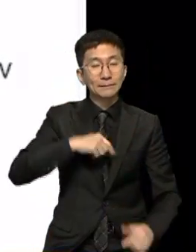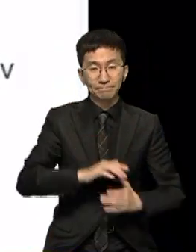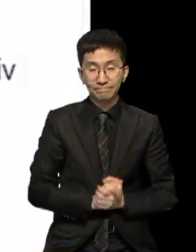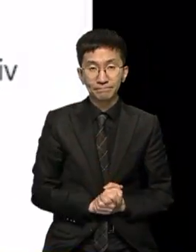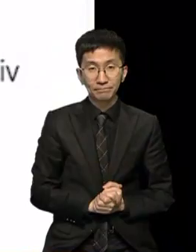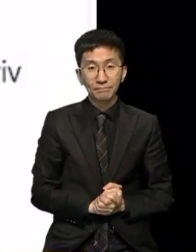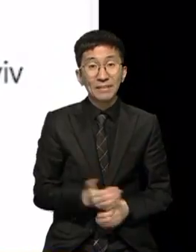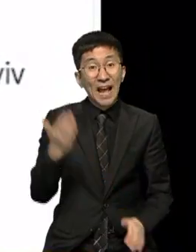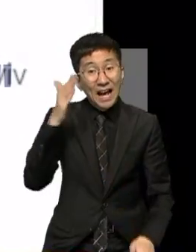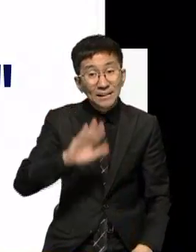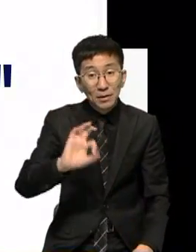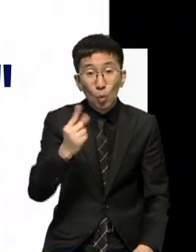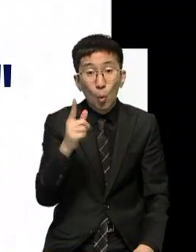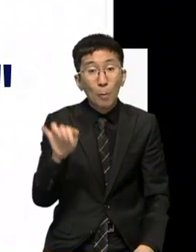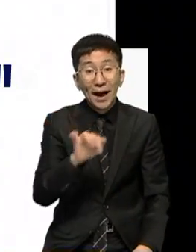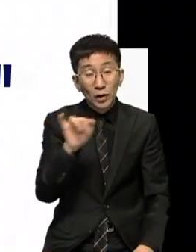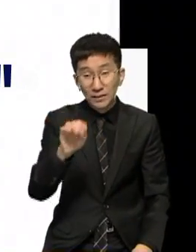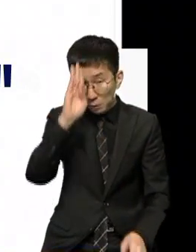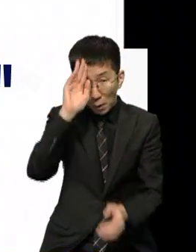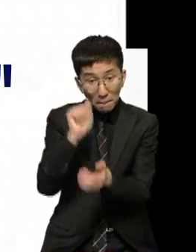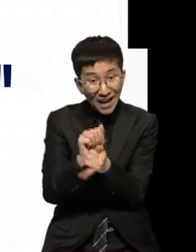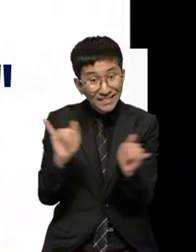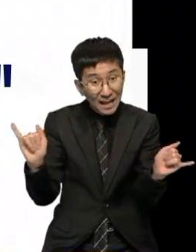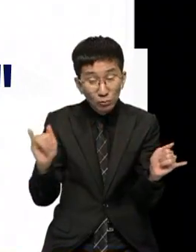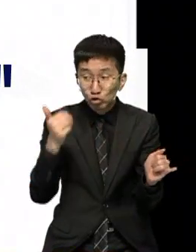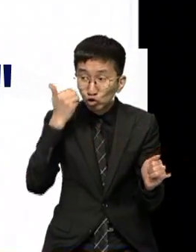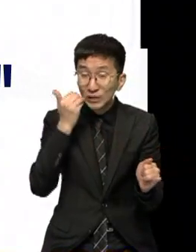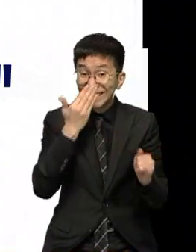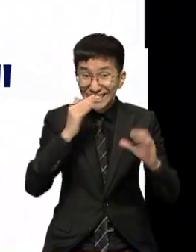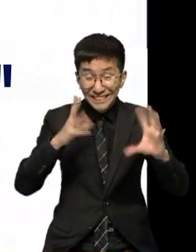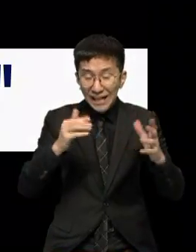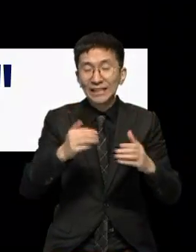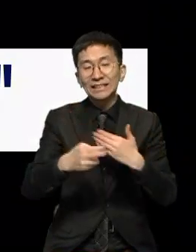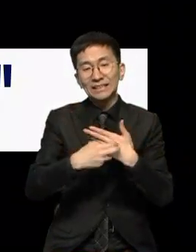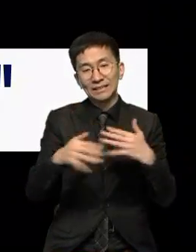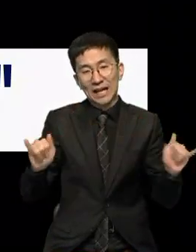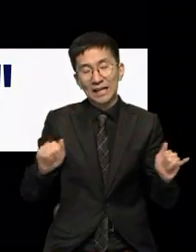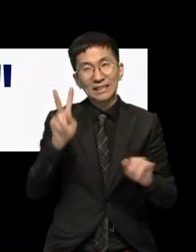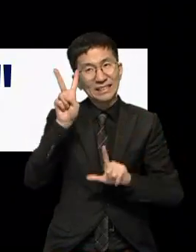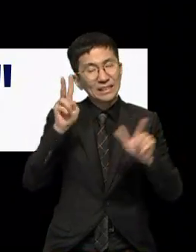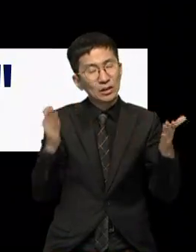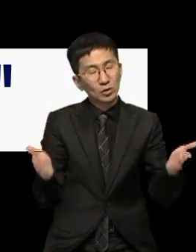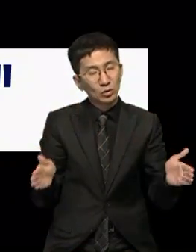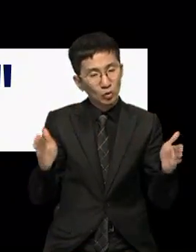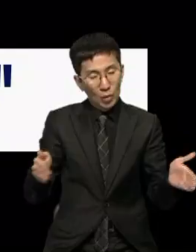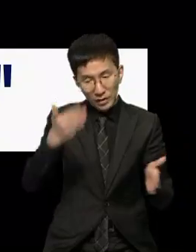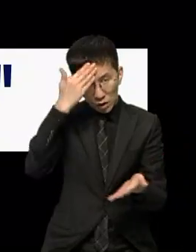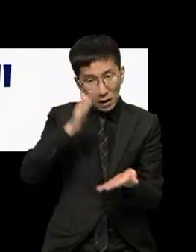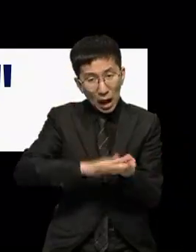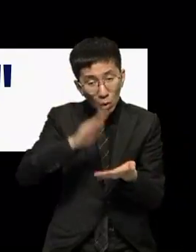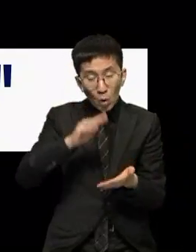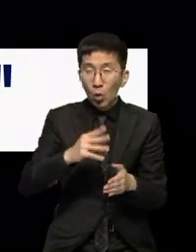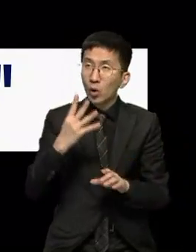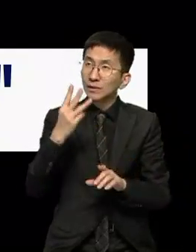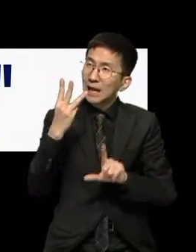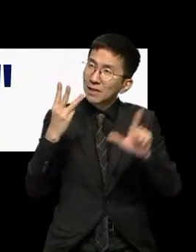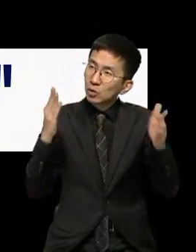(기자) 다만 오미크론 감염자라고 밝힌 한 이스라엘 의사는 이틀간 열이 나고 사흘간 극도로 피곤했다는 경험담을